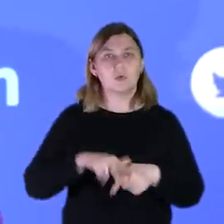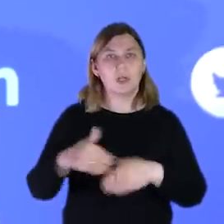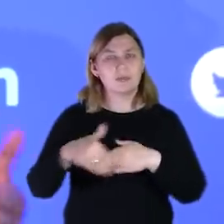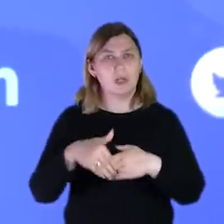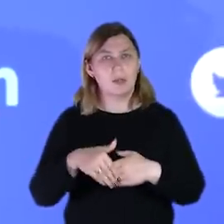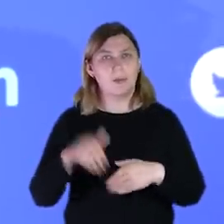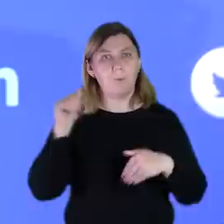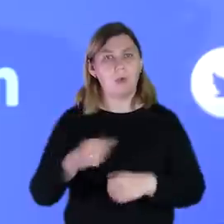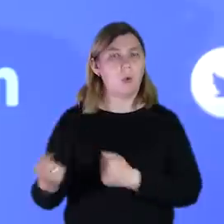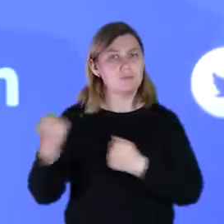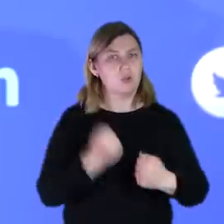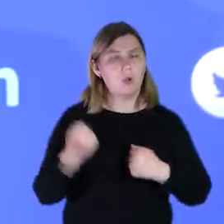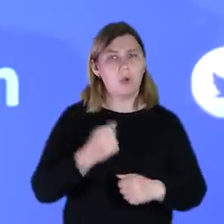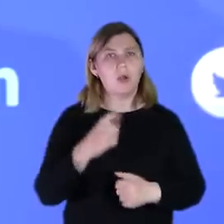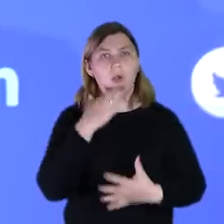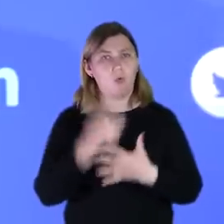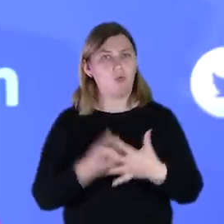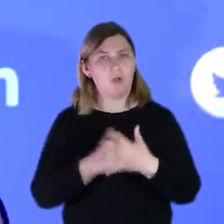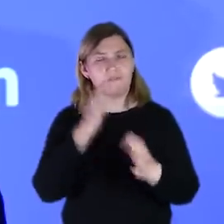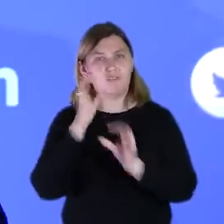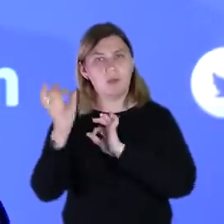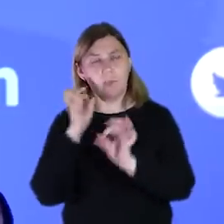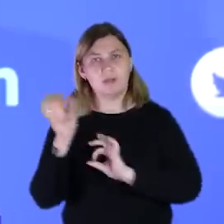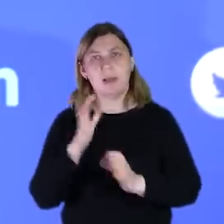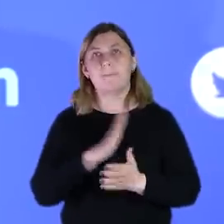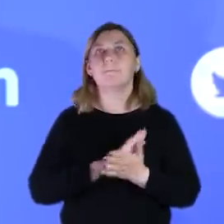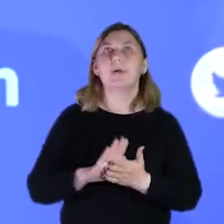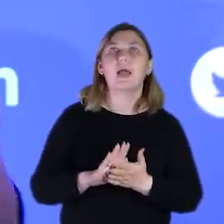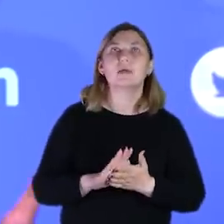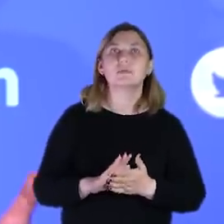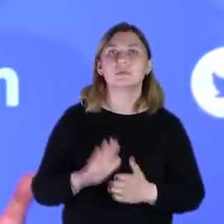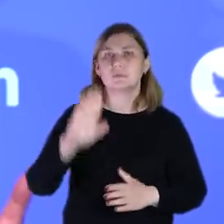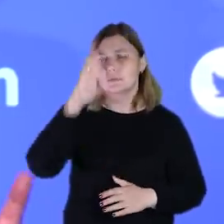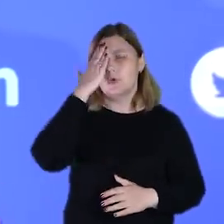najbardziej mogły przynosić korzystne informacje. Było to często bez jakiegoś szerokiego rozeznania